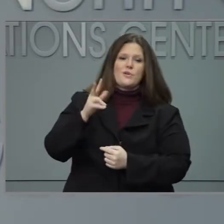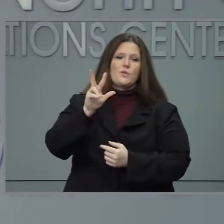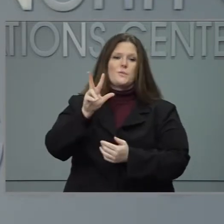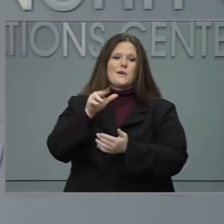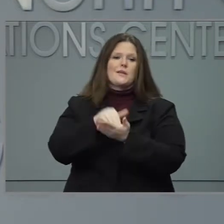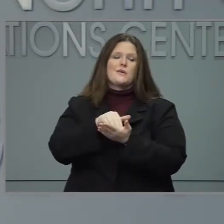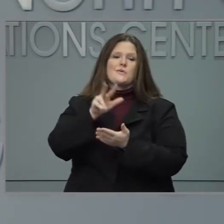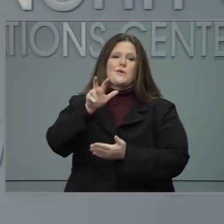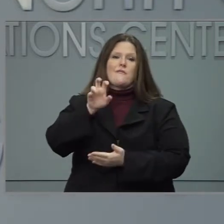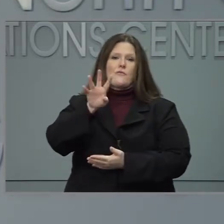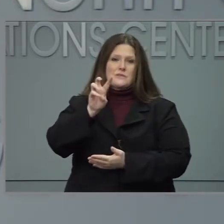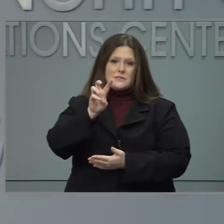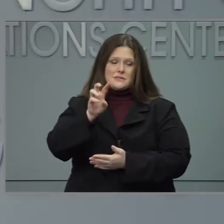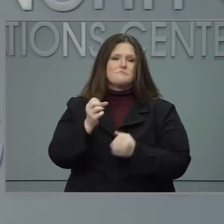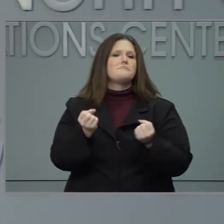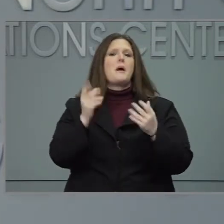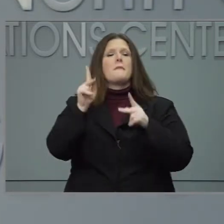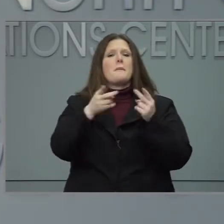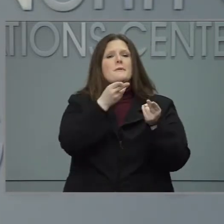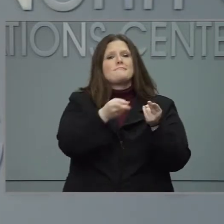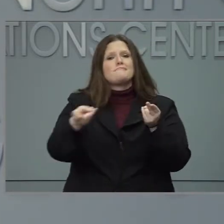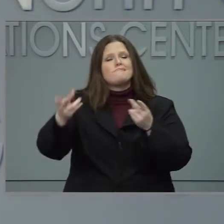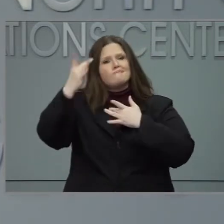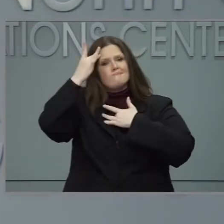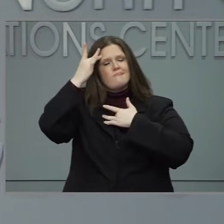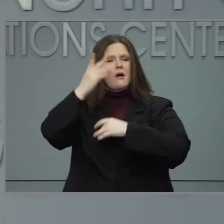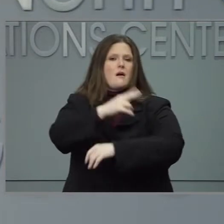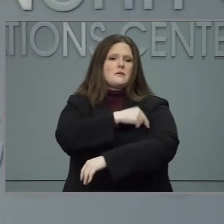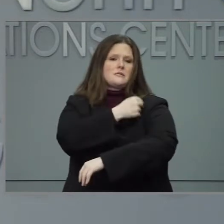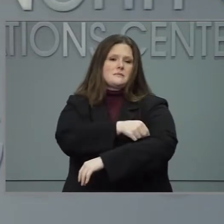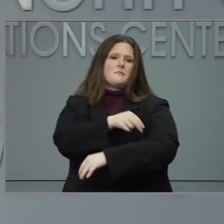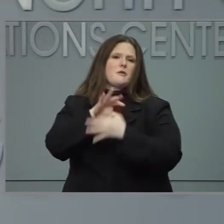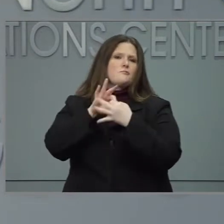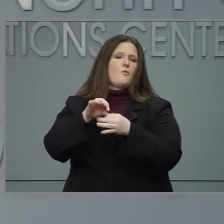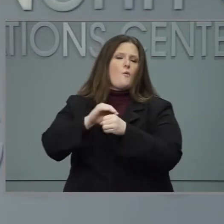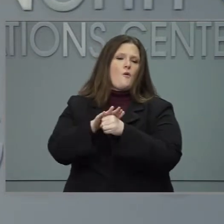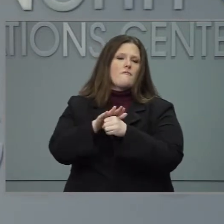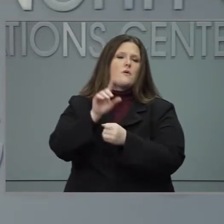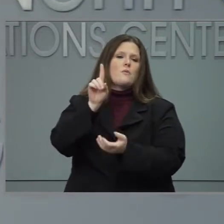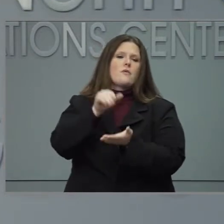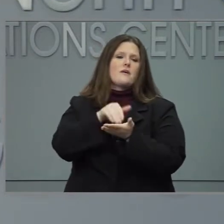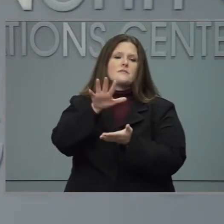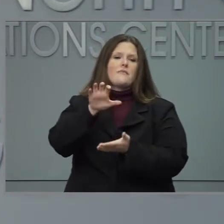quinientas treinta personas en el hospital y tristemente once mil setenta y cuatro personas